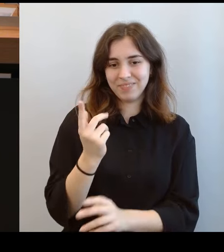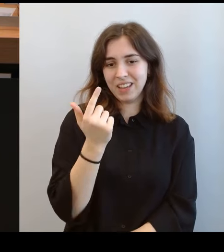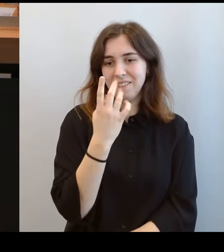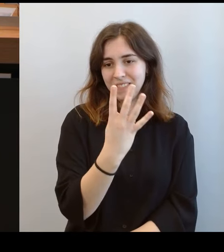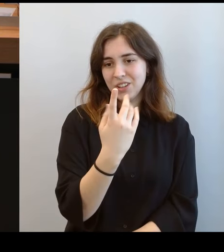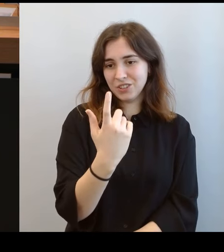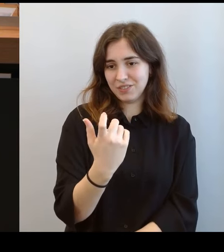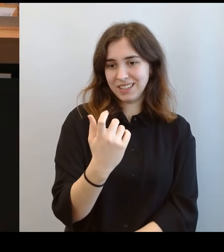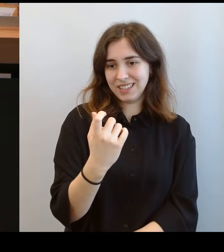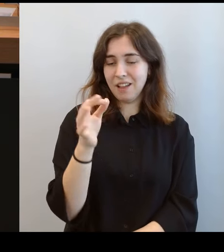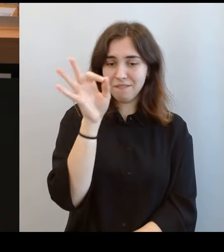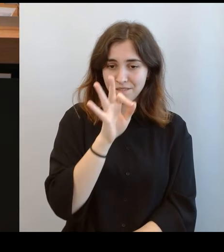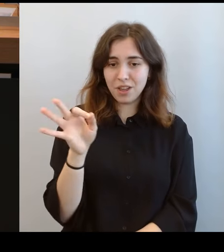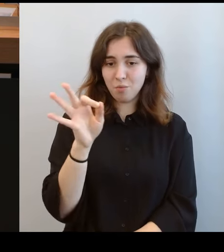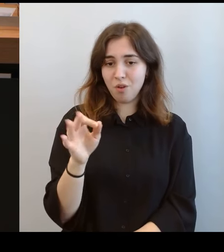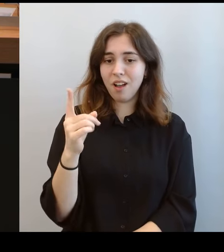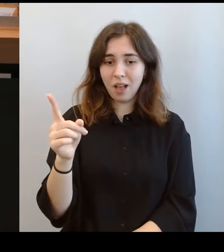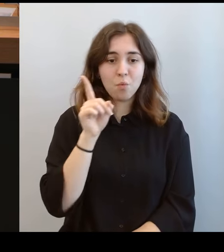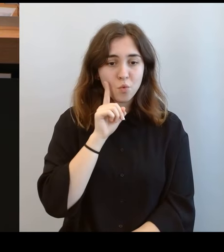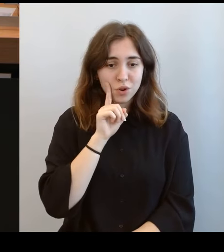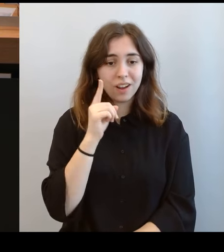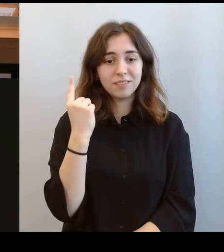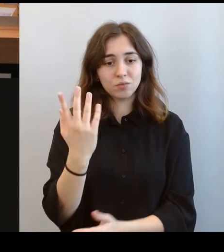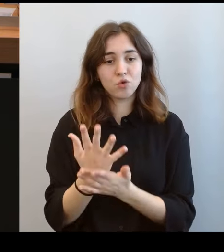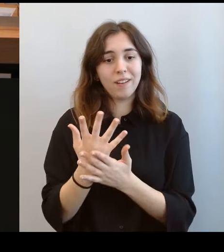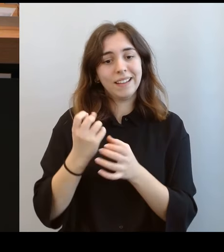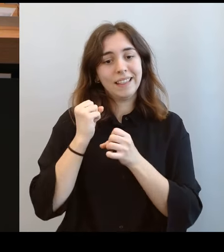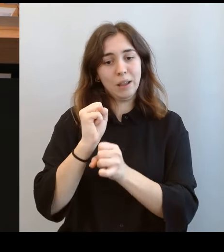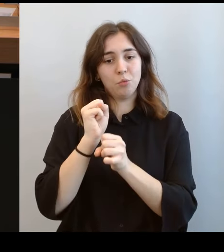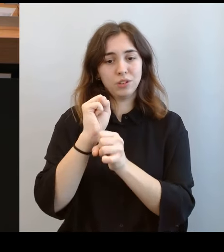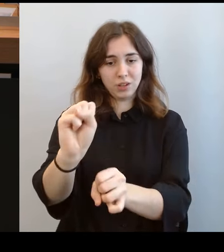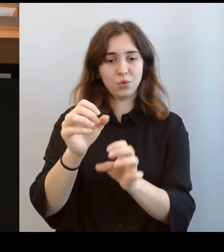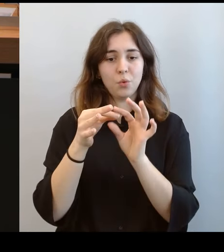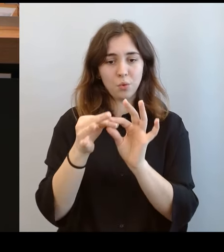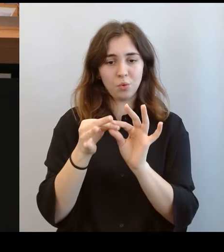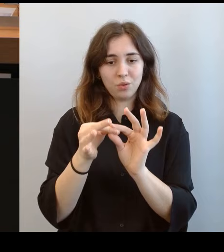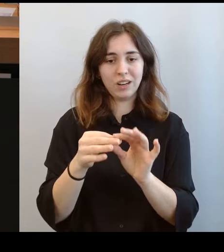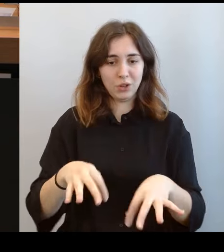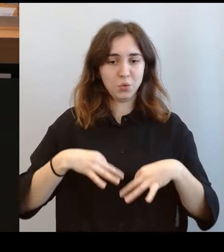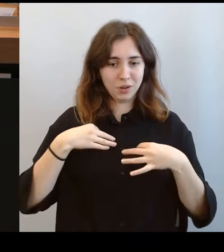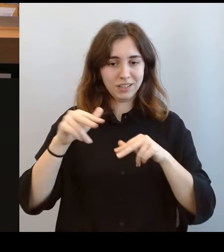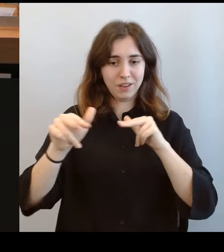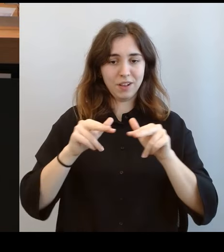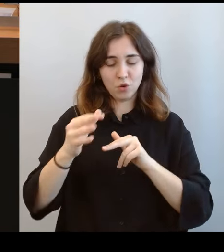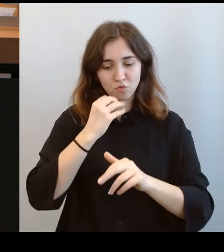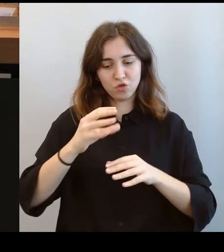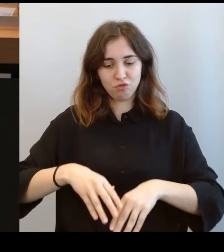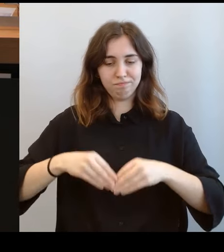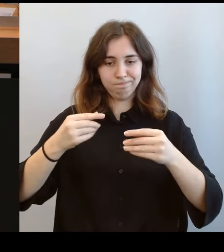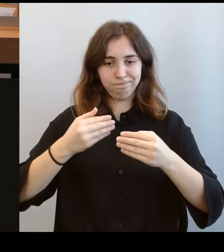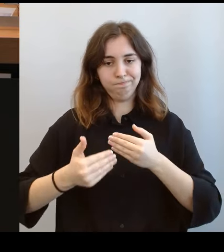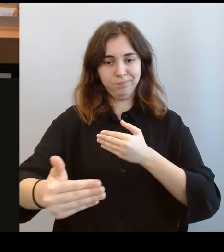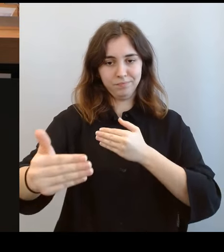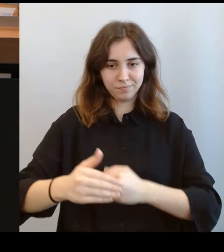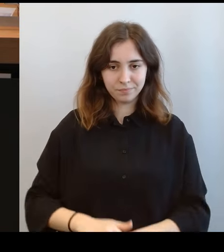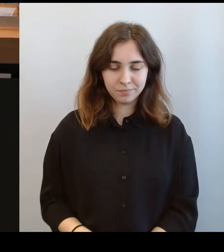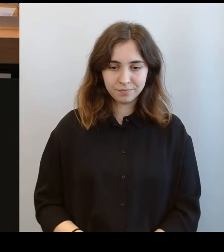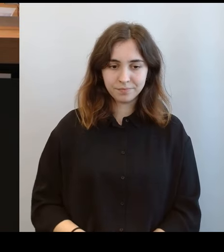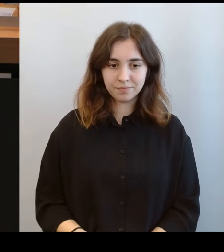Senatsgesundheitsverwaltung organisieren wird. Und man kann sagen die Menschenwürde ist bedroht in unserem